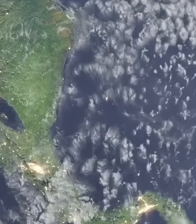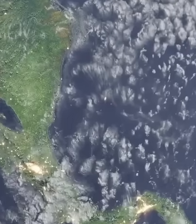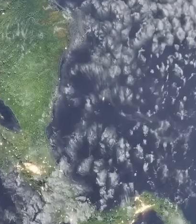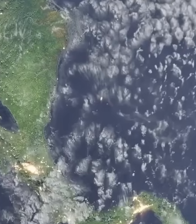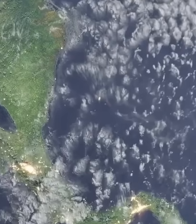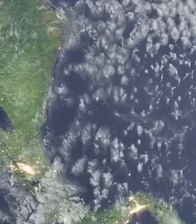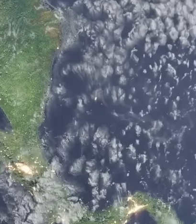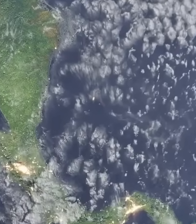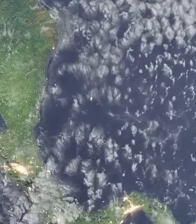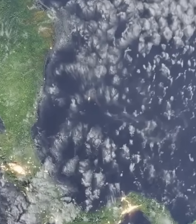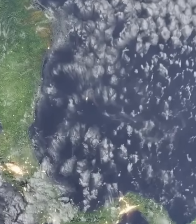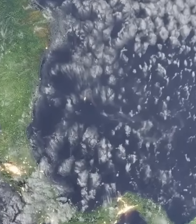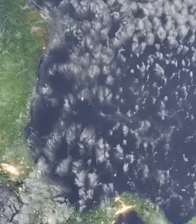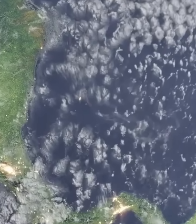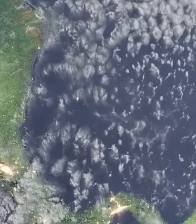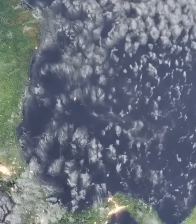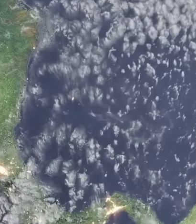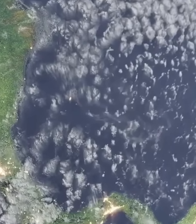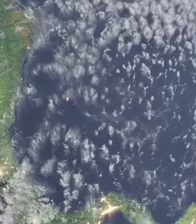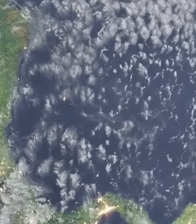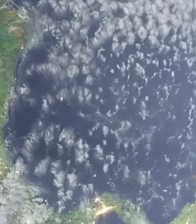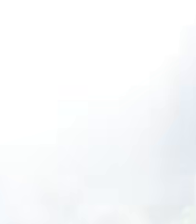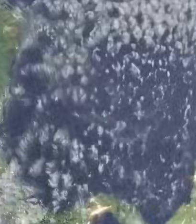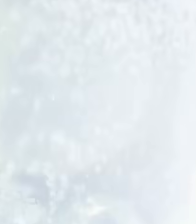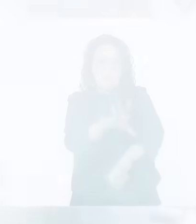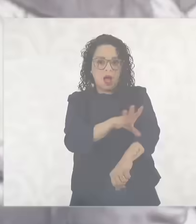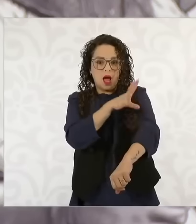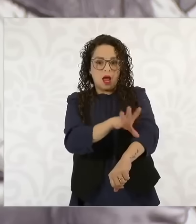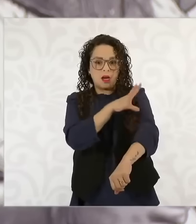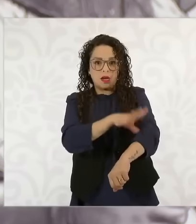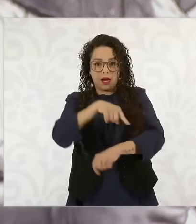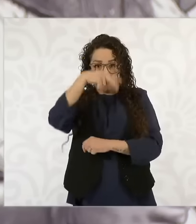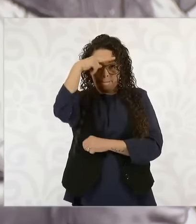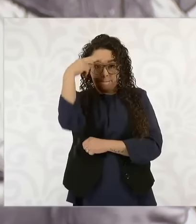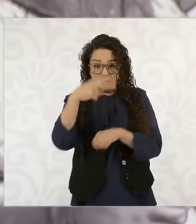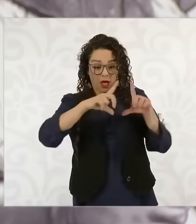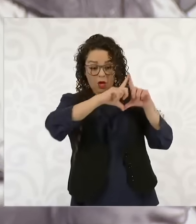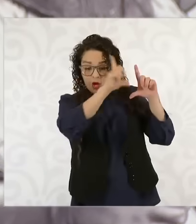los países de Centroamérica. En conferencia de prensa, la presidenta de México ha dicho que